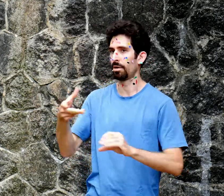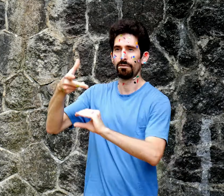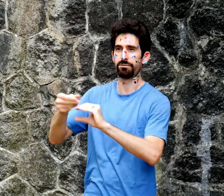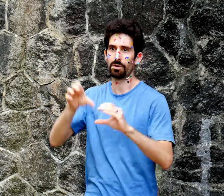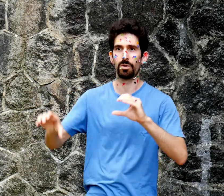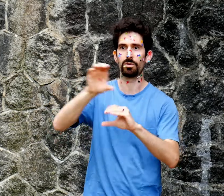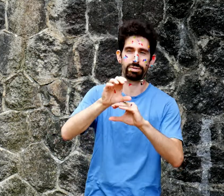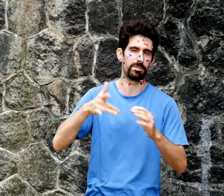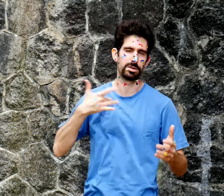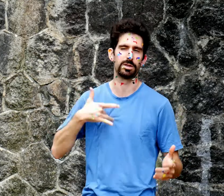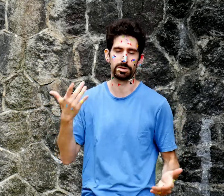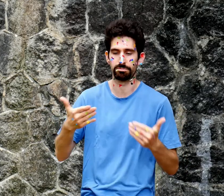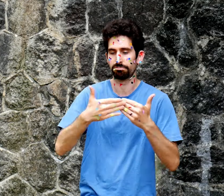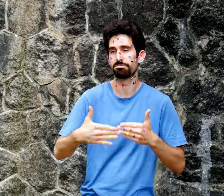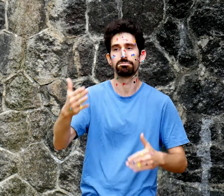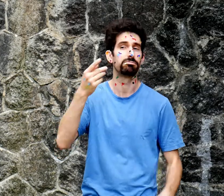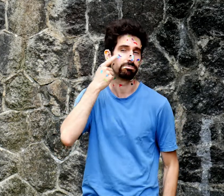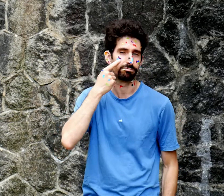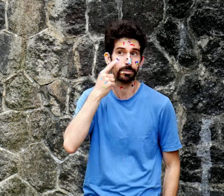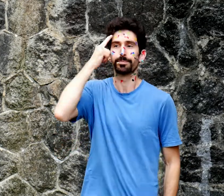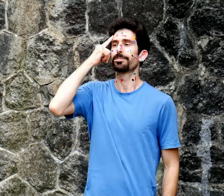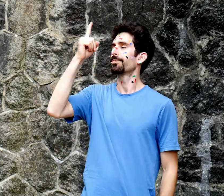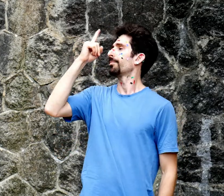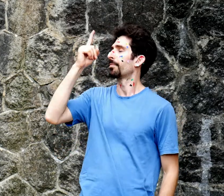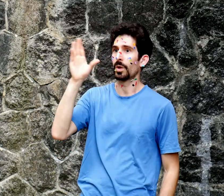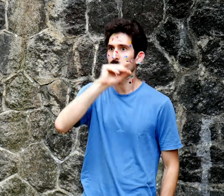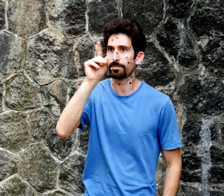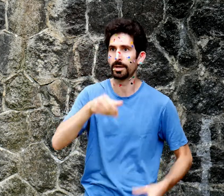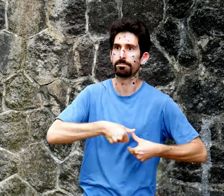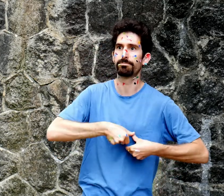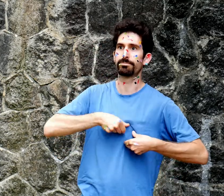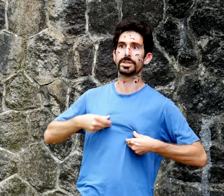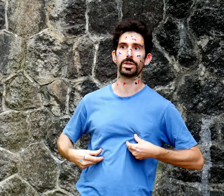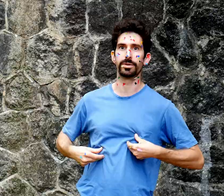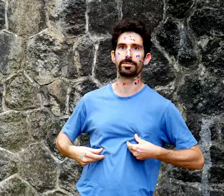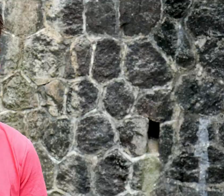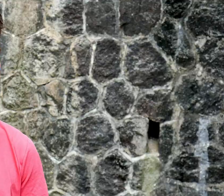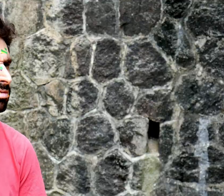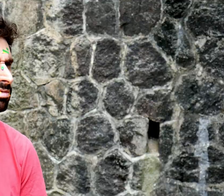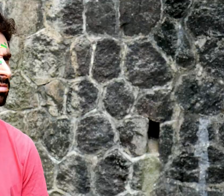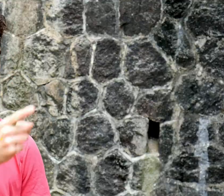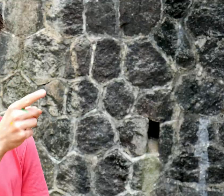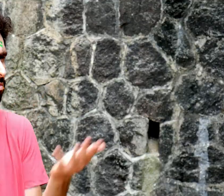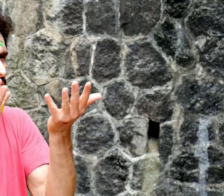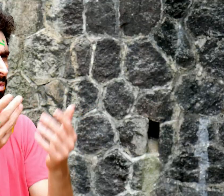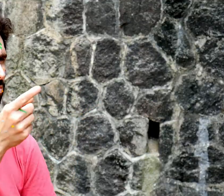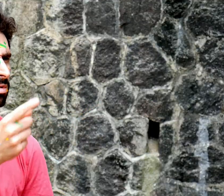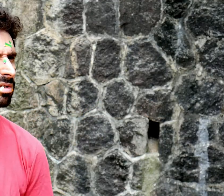les bactériophages sont un complément intéressant. A suivre. Ah oui, j'allais oublier le placenta. C'est quoi ça ?